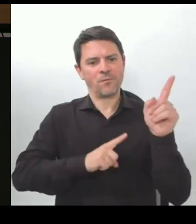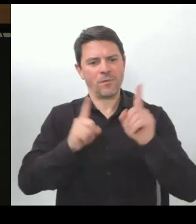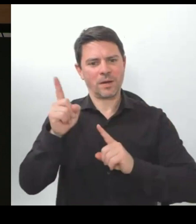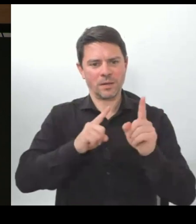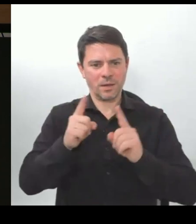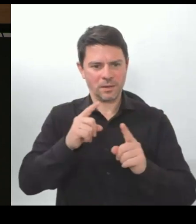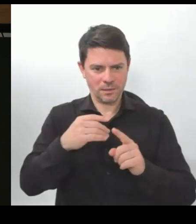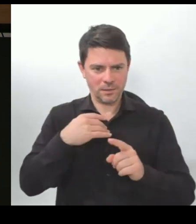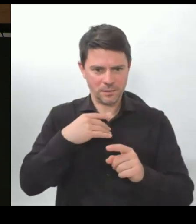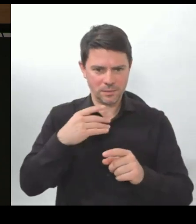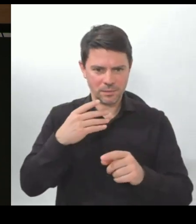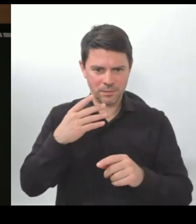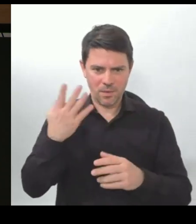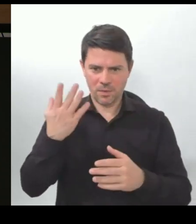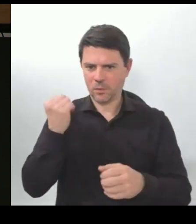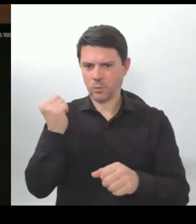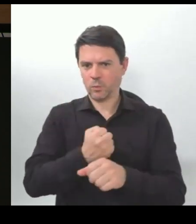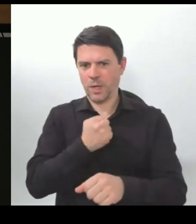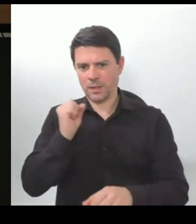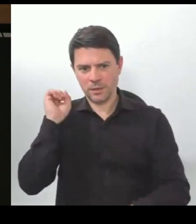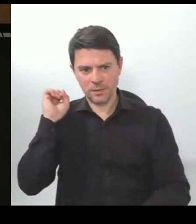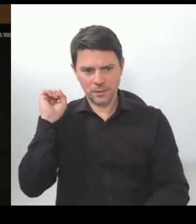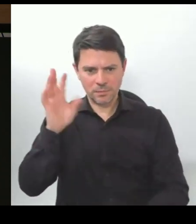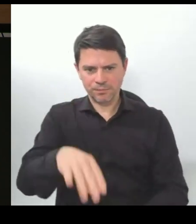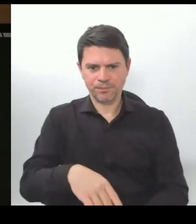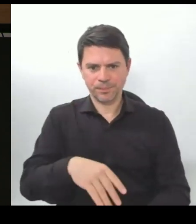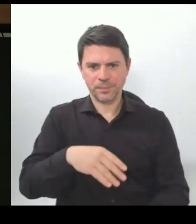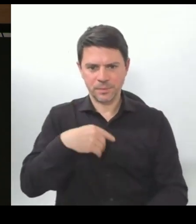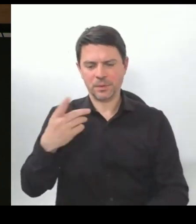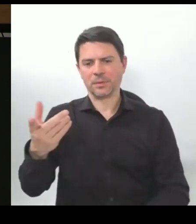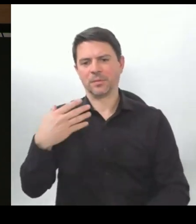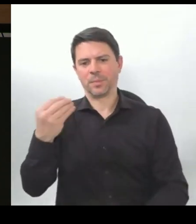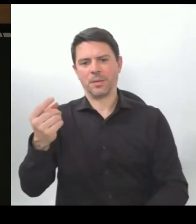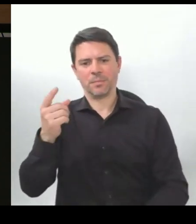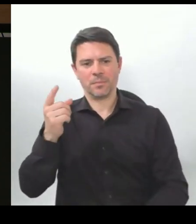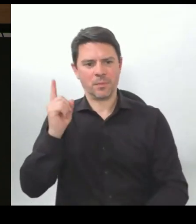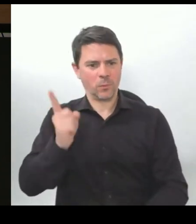besonders billig haben wollte. Gerade unter Wowereit war das Land Berlin.